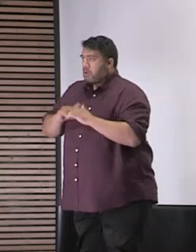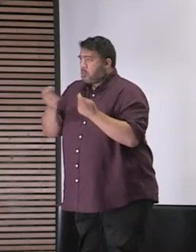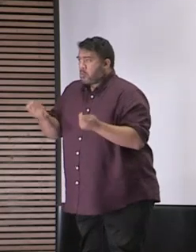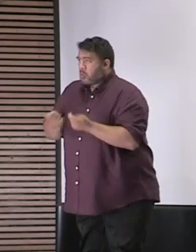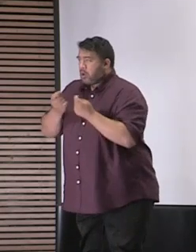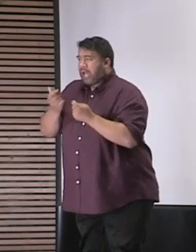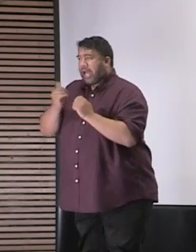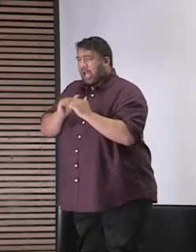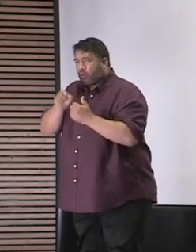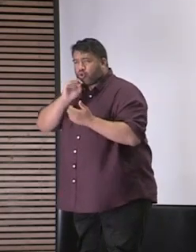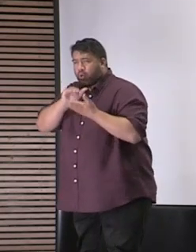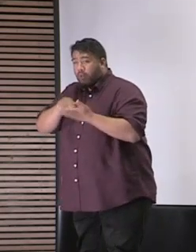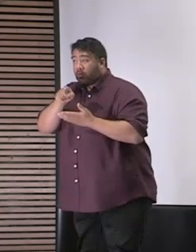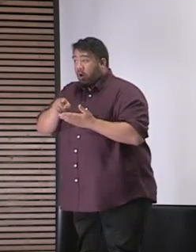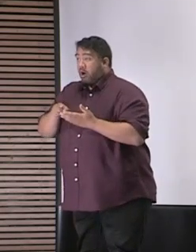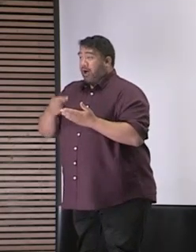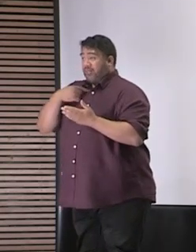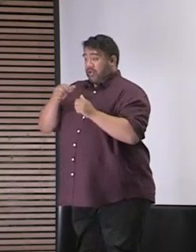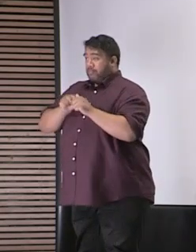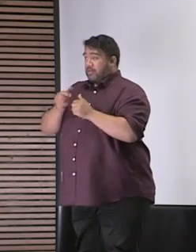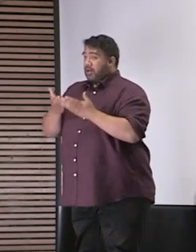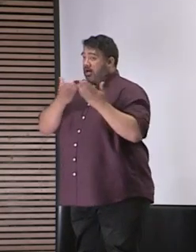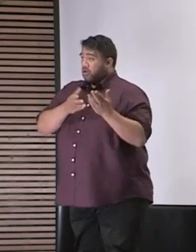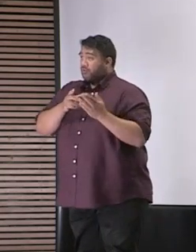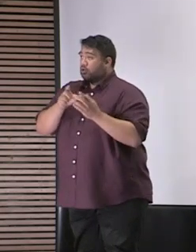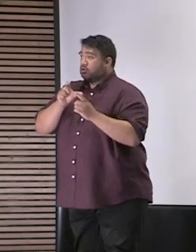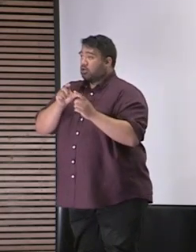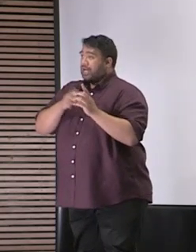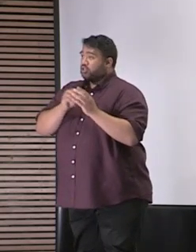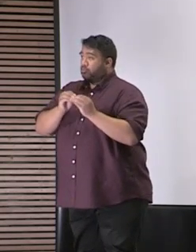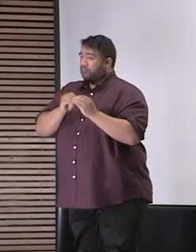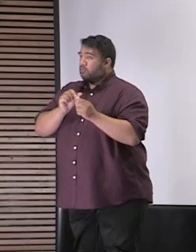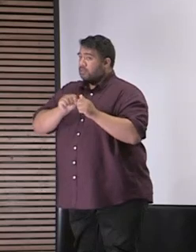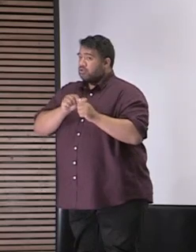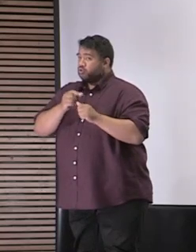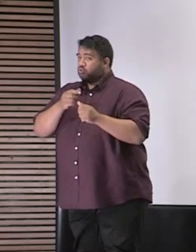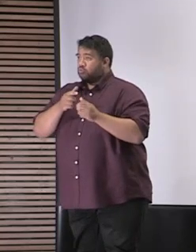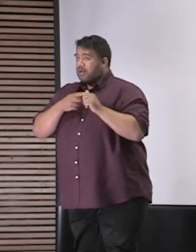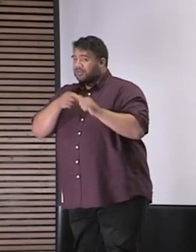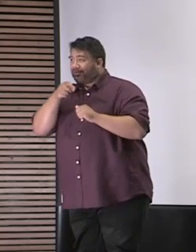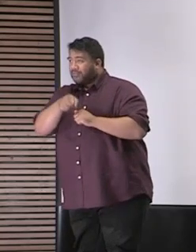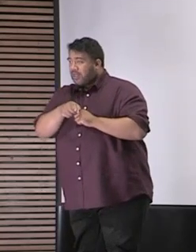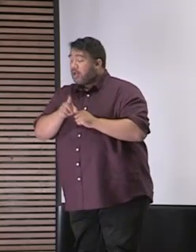personas a medio camino a través de este bloqueo ahora que nunca han tenido ninguna interacción con ese tipo de servicios. ¿Cómo va a apuntar